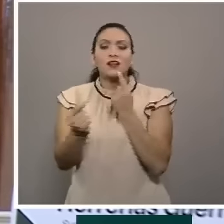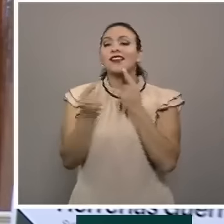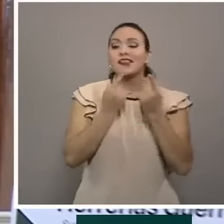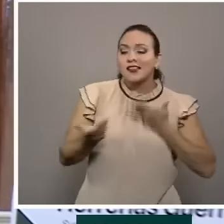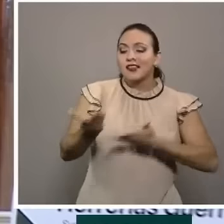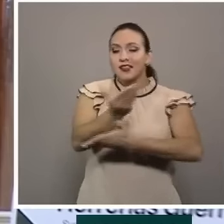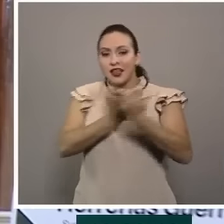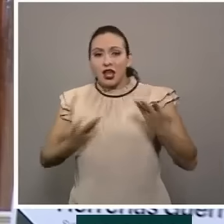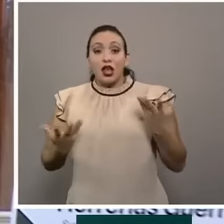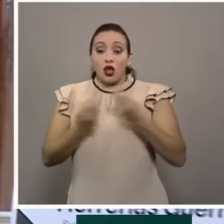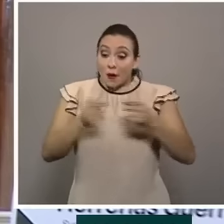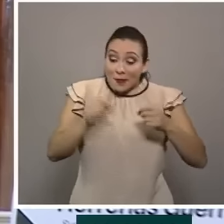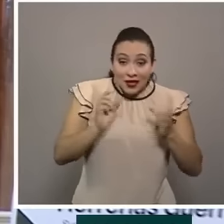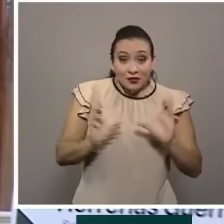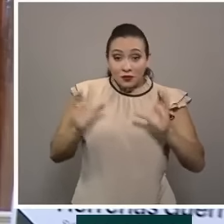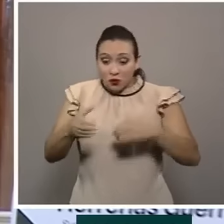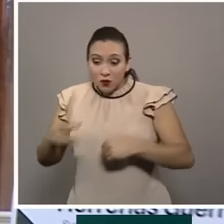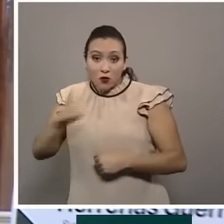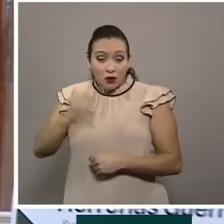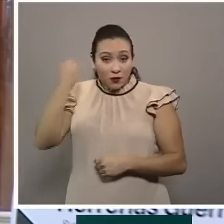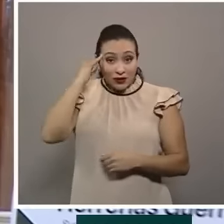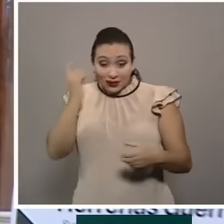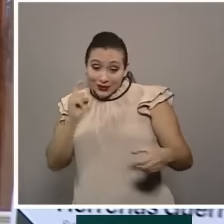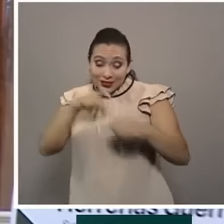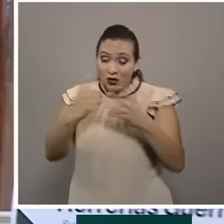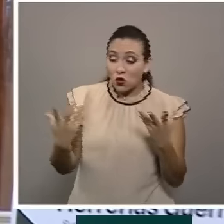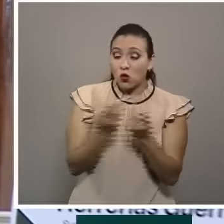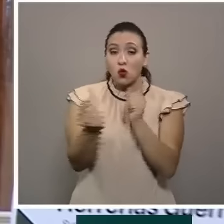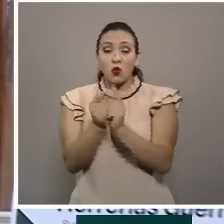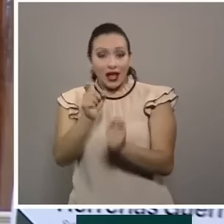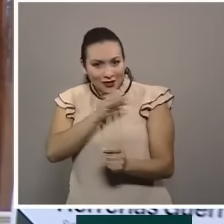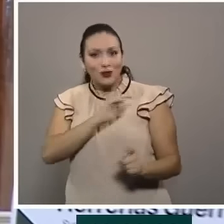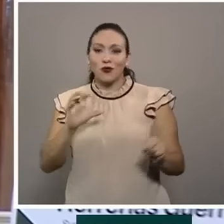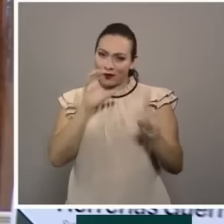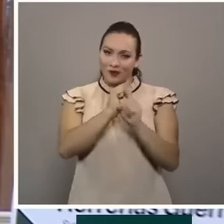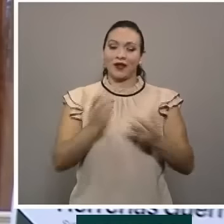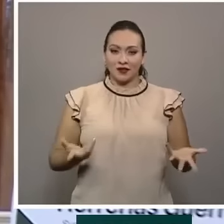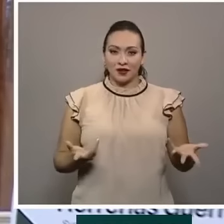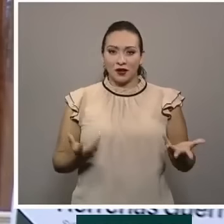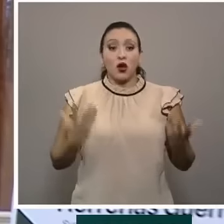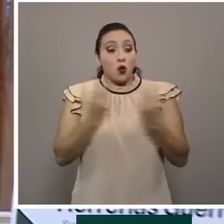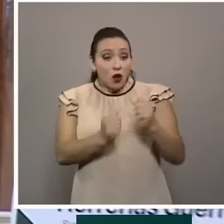de los pueblos ancestrales, con sus autoridades. Esa es la óptica que la Constitución os exige